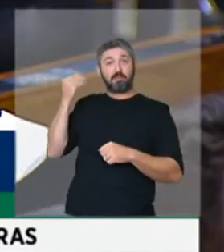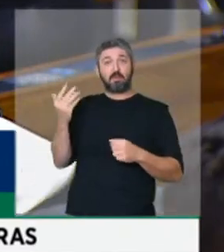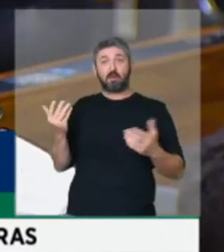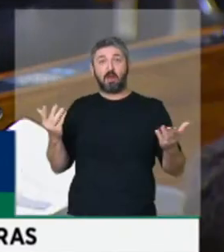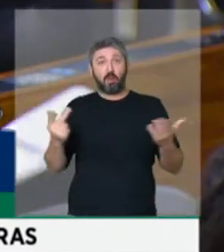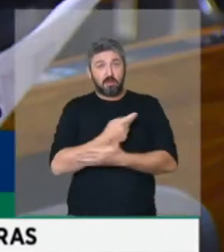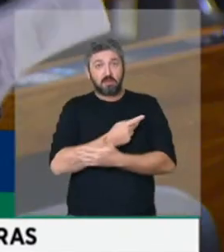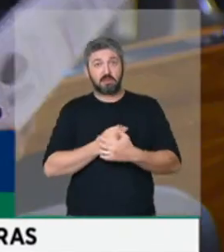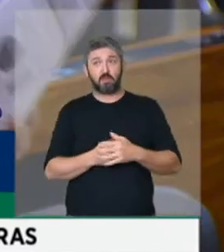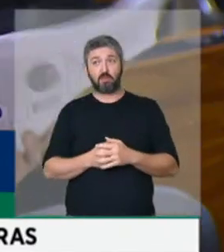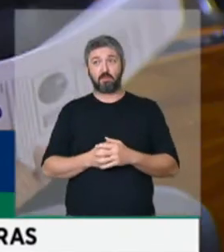TRICO. DISSERAM QUE A CAPACIDADE DE INVESTIMENTO E